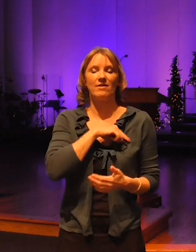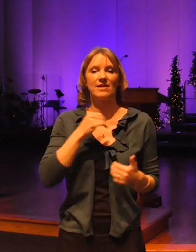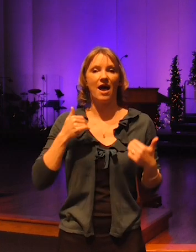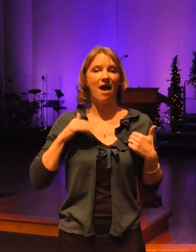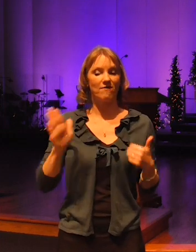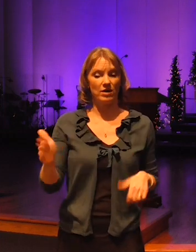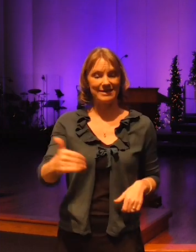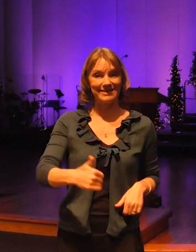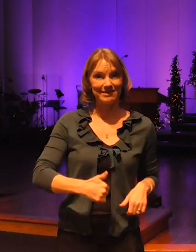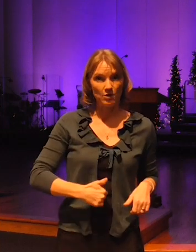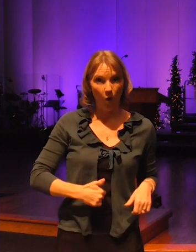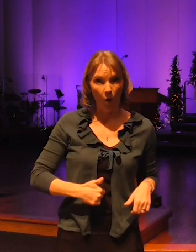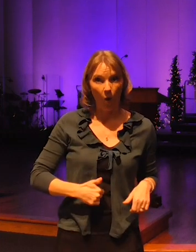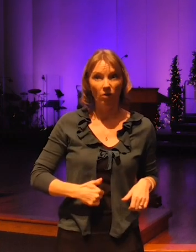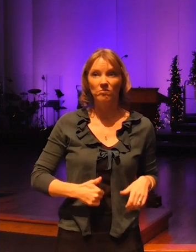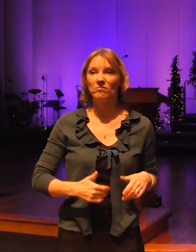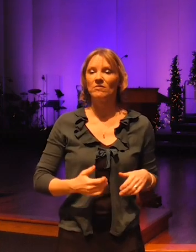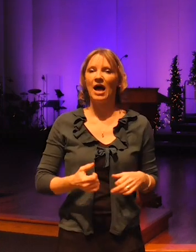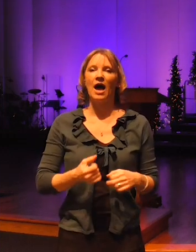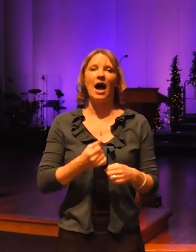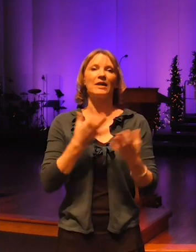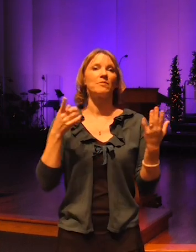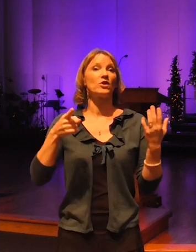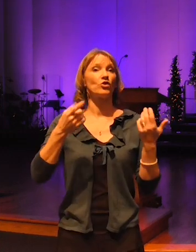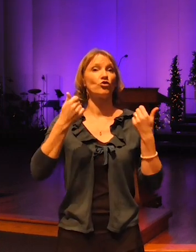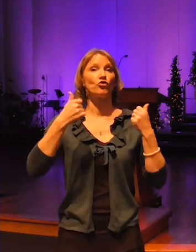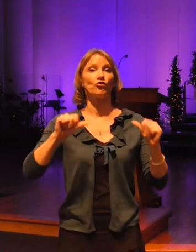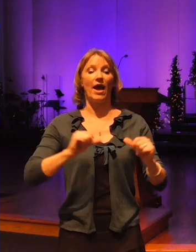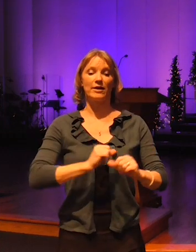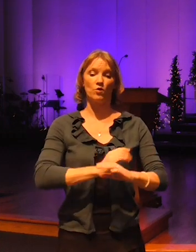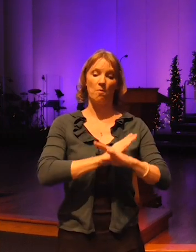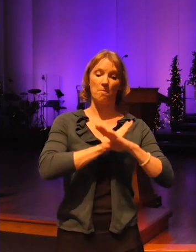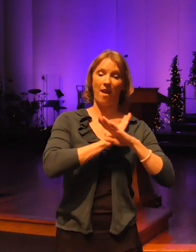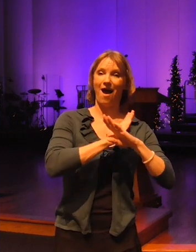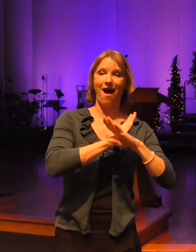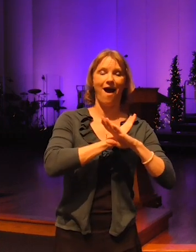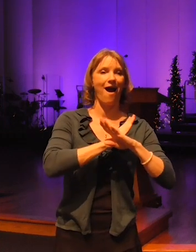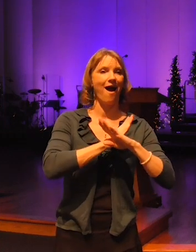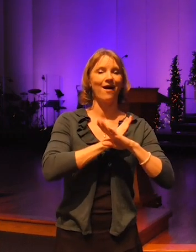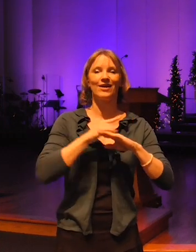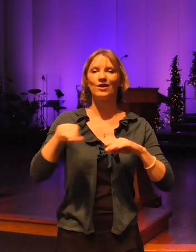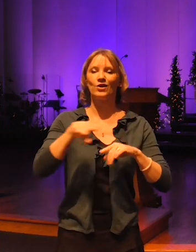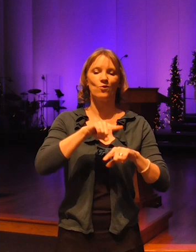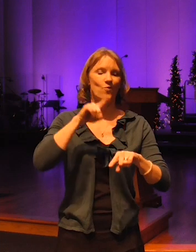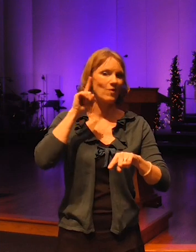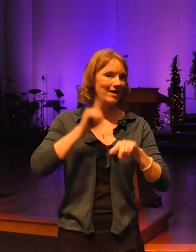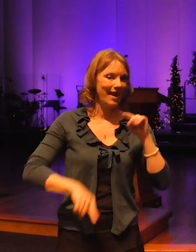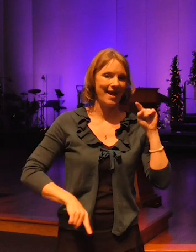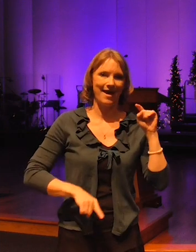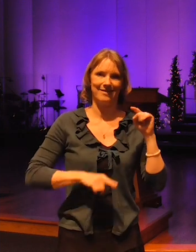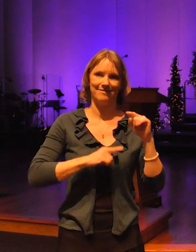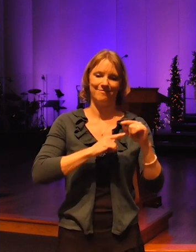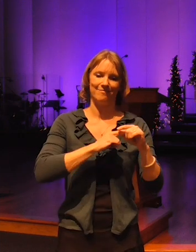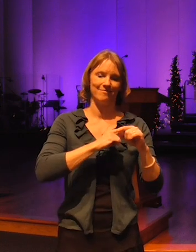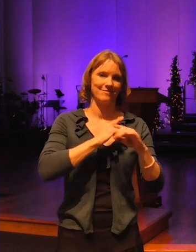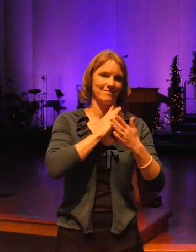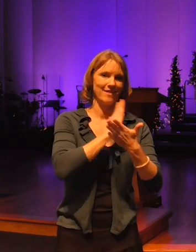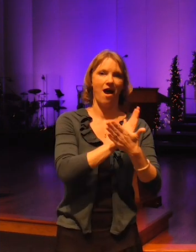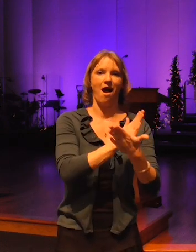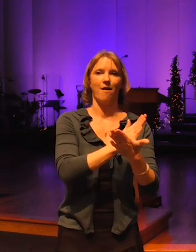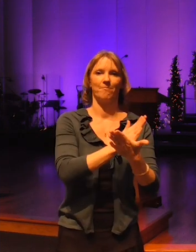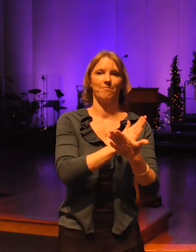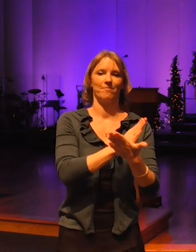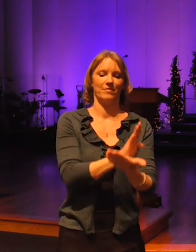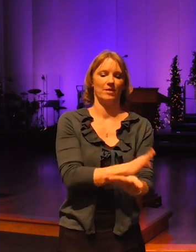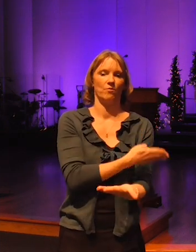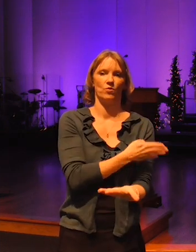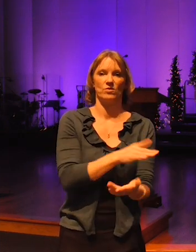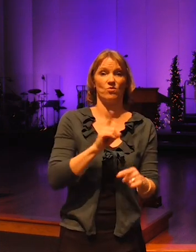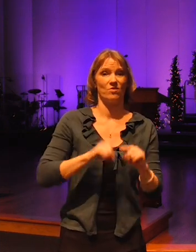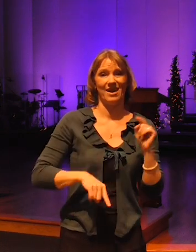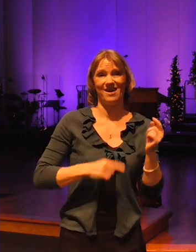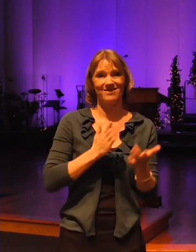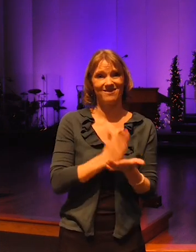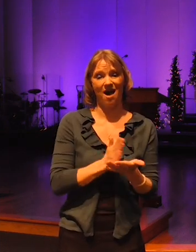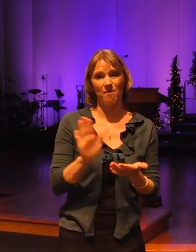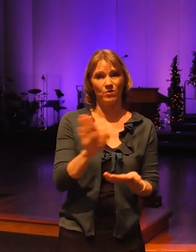tanto como quieras, pero no puedes detener la música. No puedes detener la música que Henry David